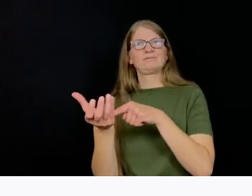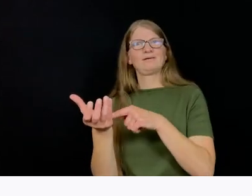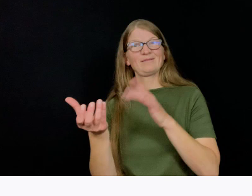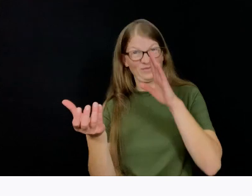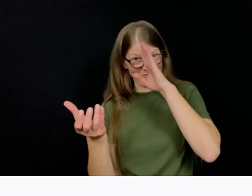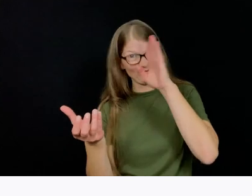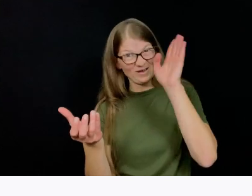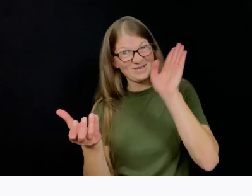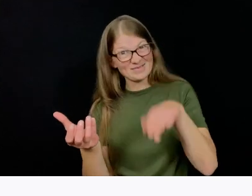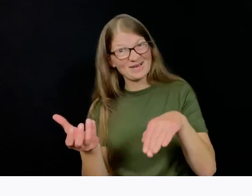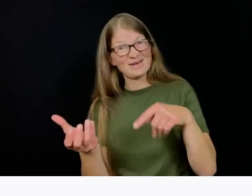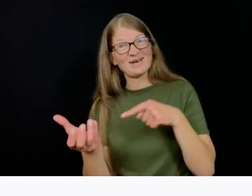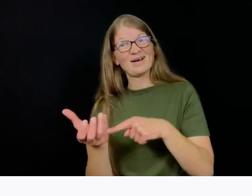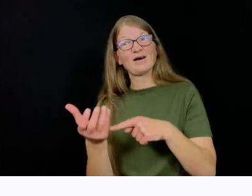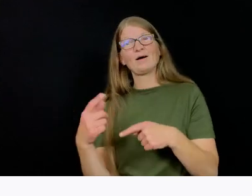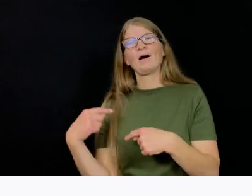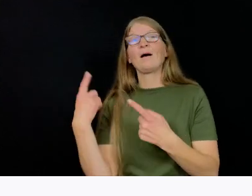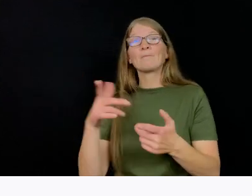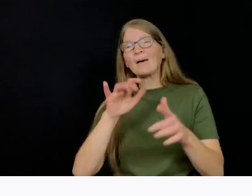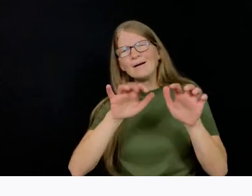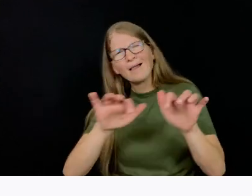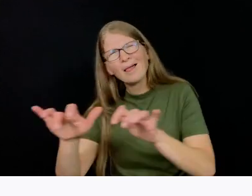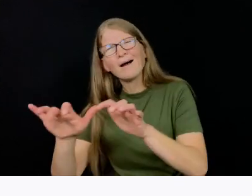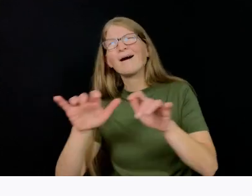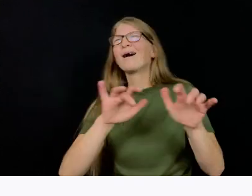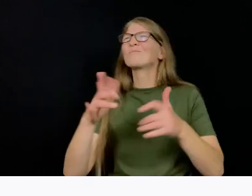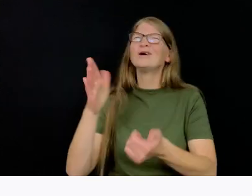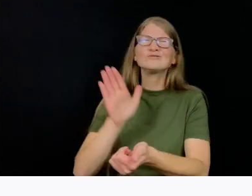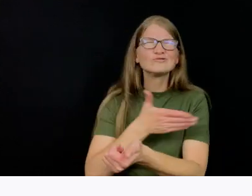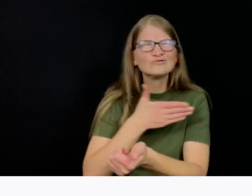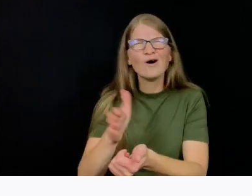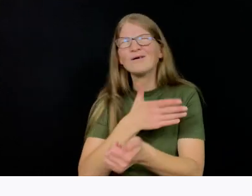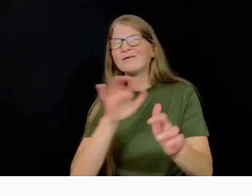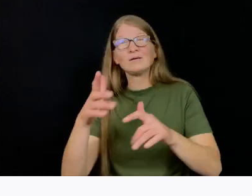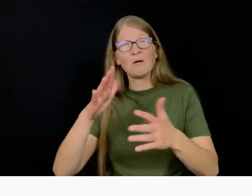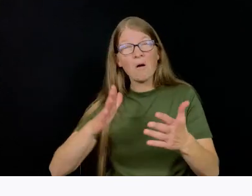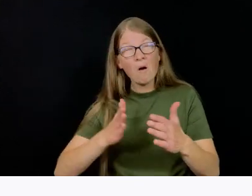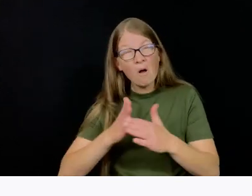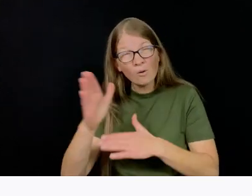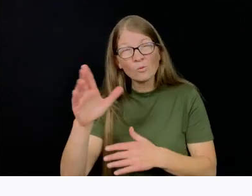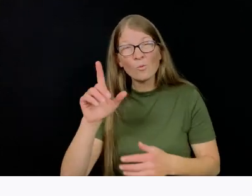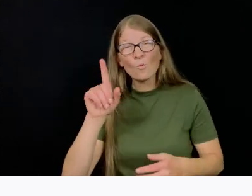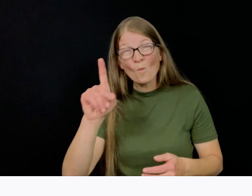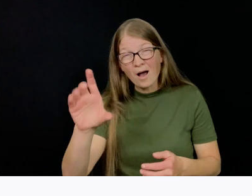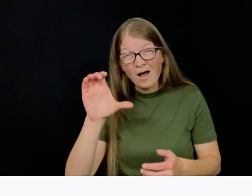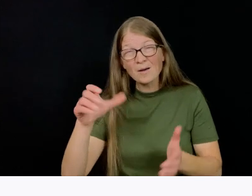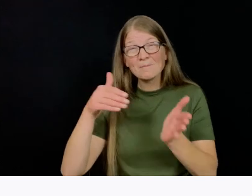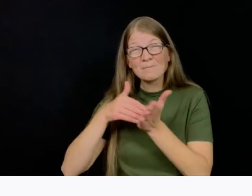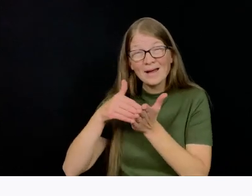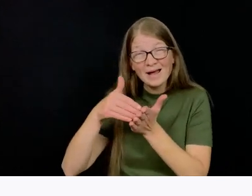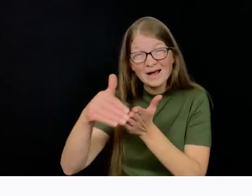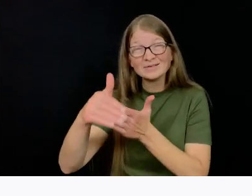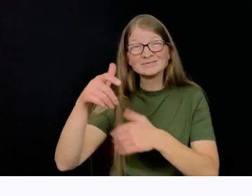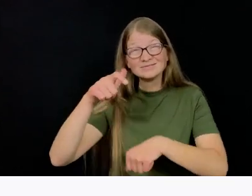صدّقوا أو لا تصدّقوا، يسأل الناس Google ما الأغنية التي يتم تشغيلها؟ ما يقارب مائة مليون مرة في الشهر لذلك، خلف الكواليس